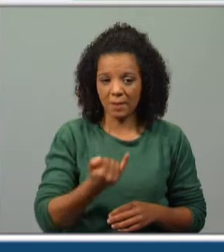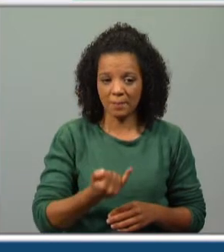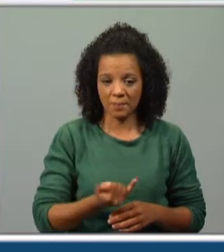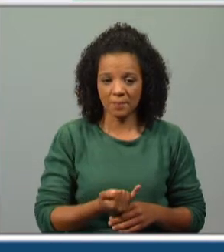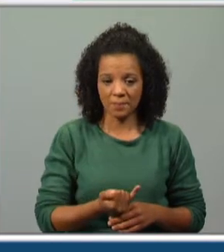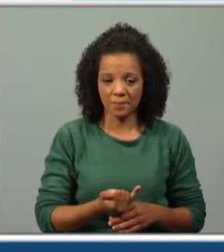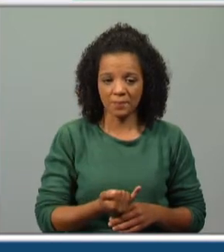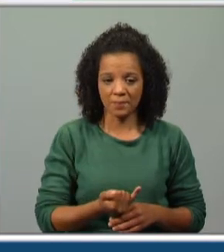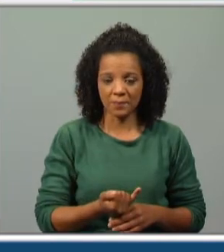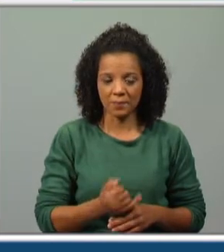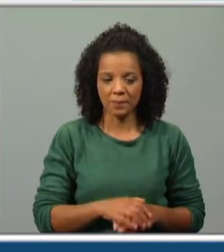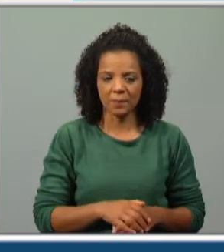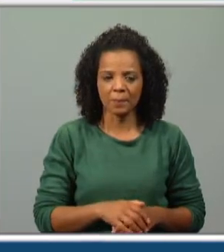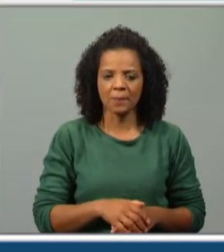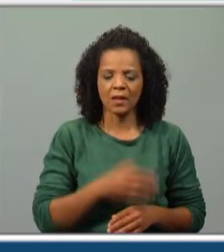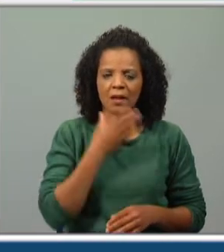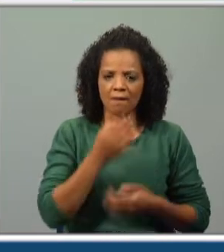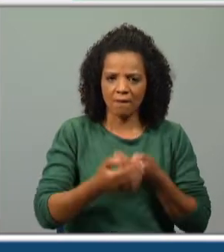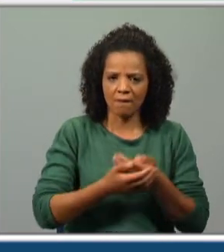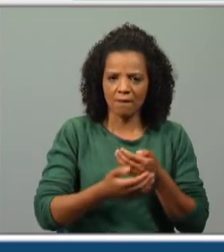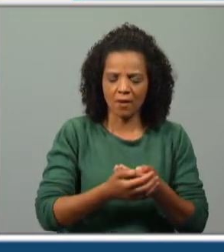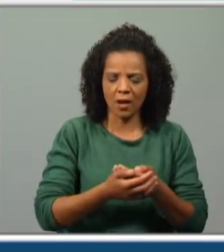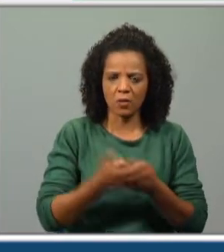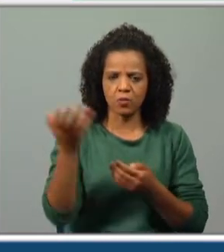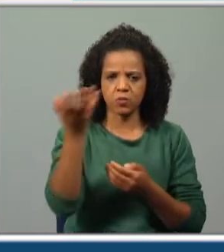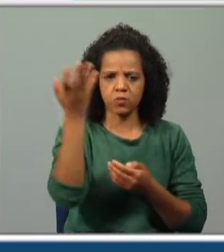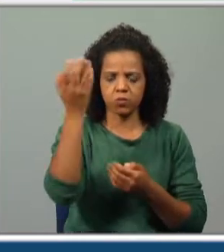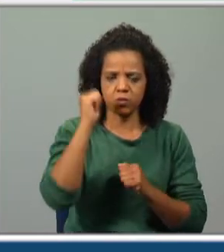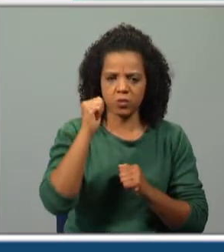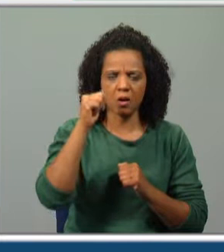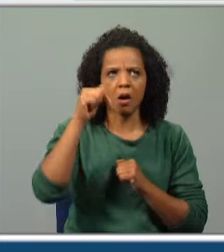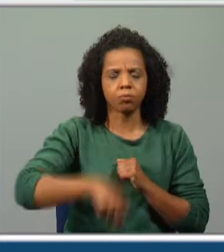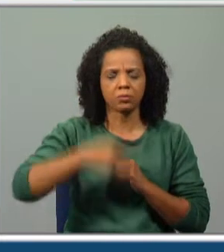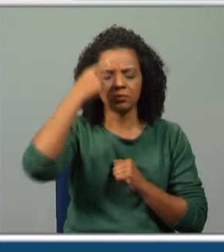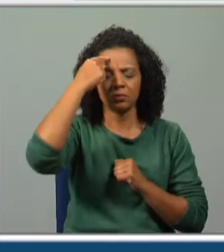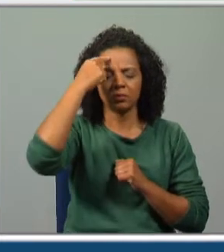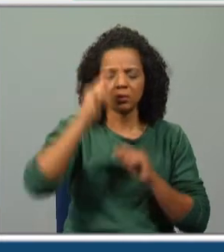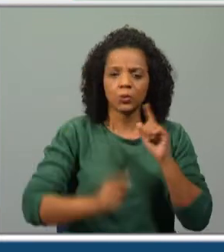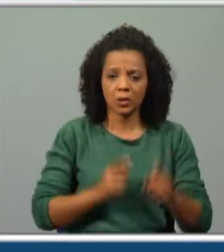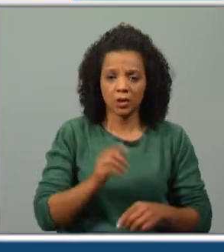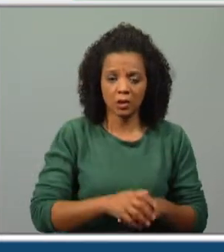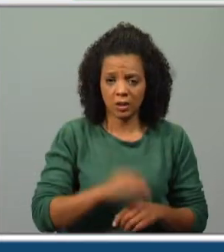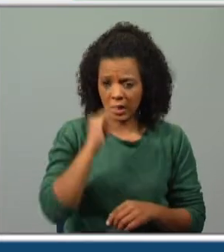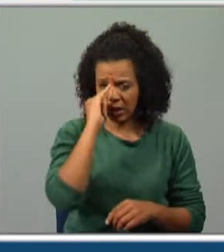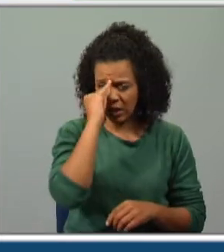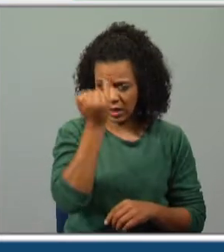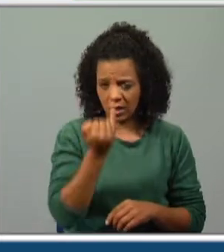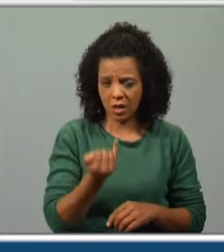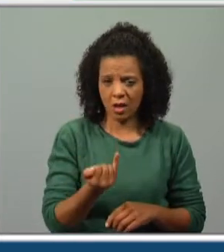repara Verde casta Nobre remete-nos exatamente para a Índia a sociedade 維修 Verde Nobre 葡萄品種發給我們正是為了印度社會